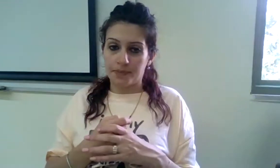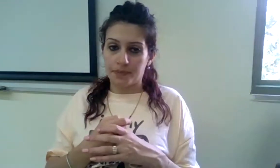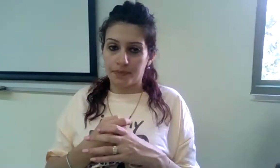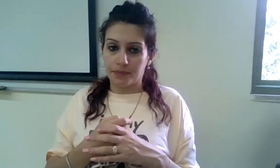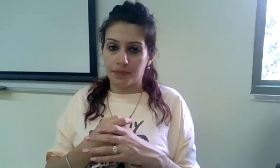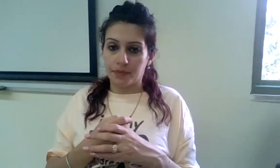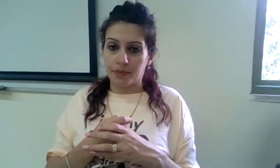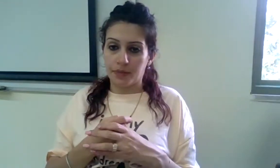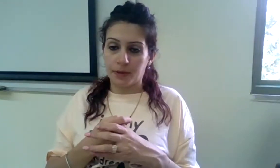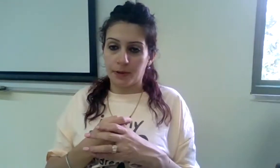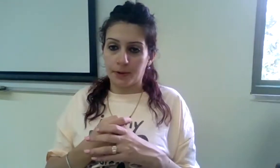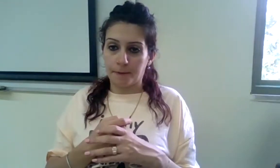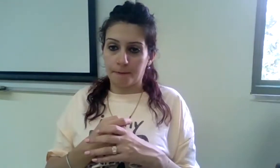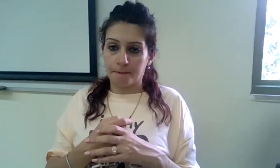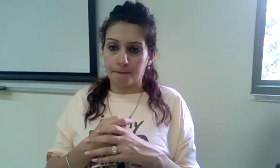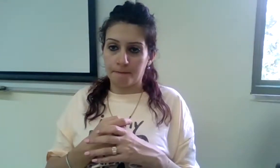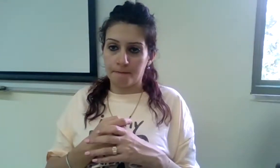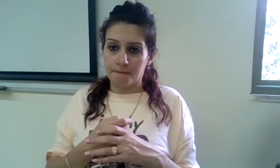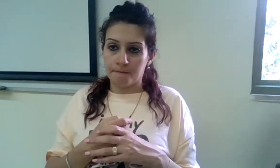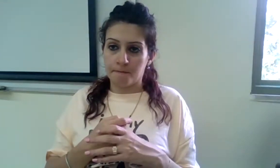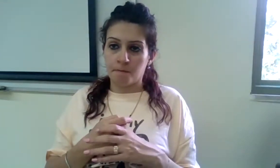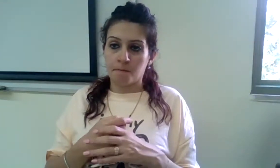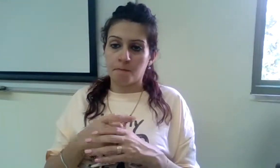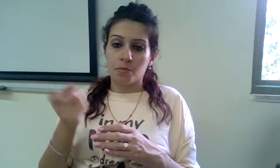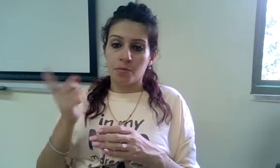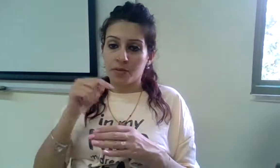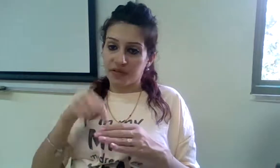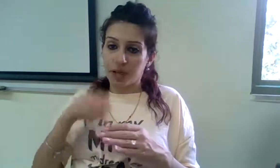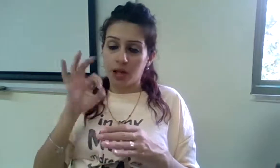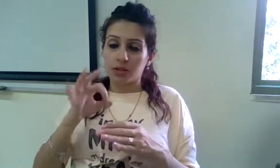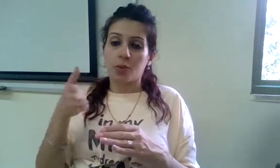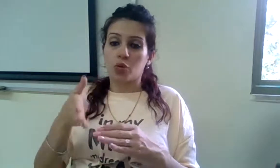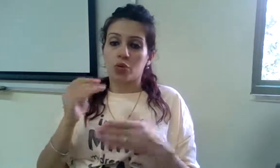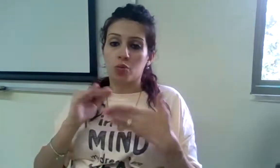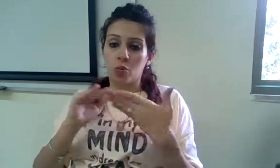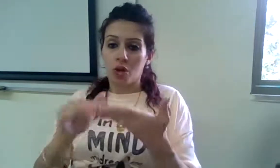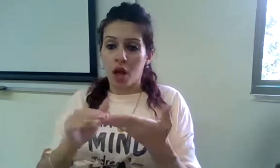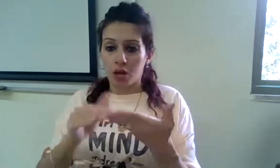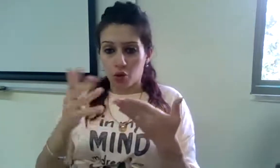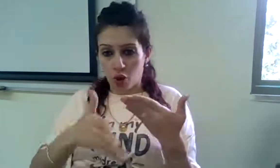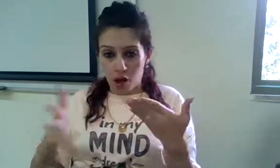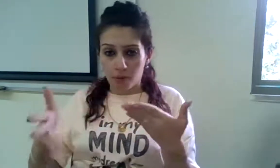د. إيستر بخصوص تحديد الأدوار